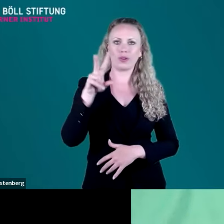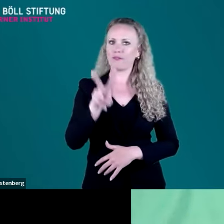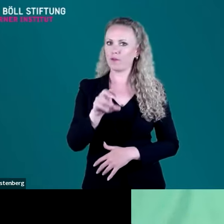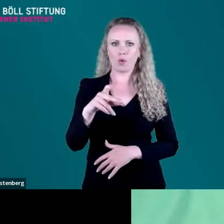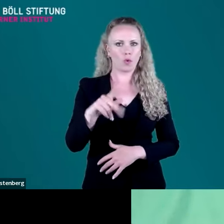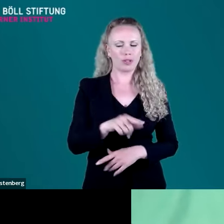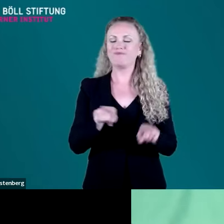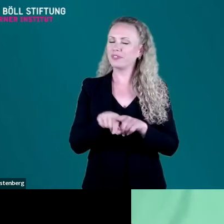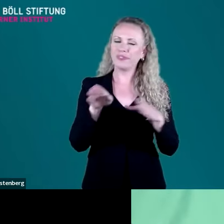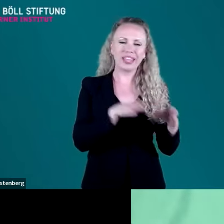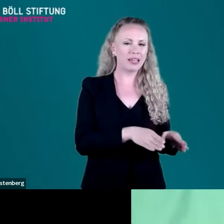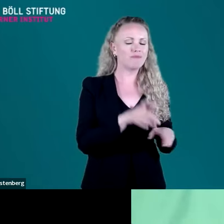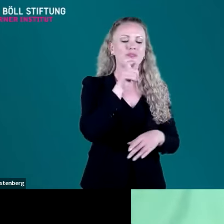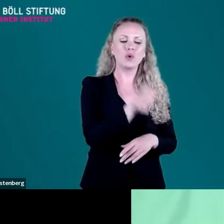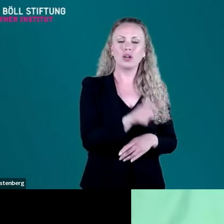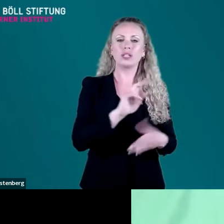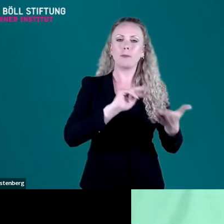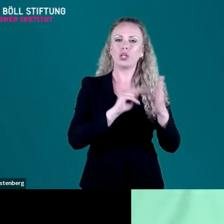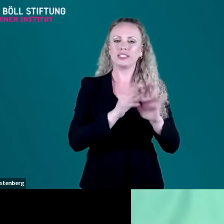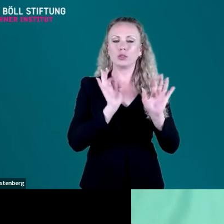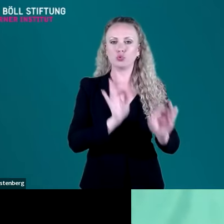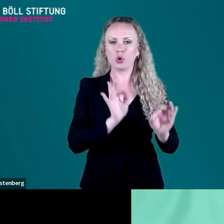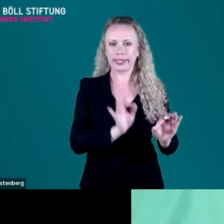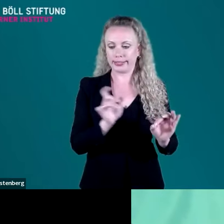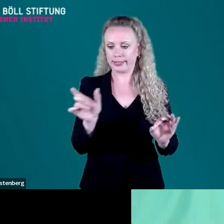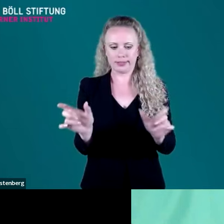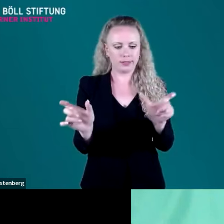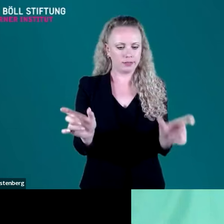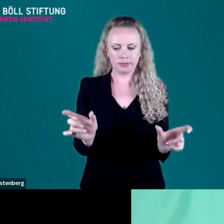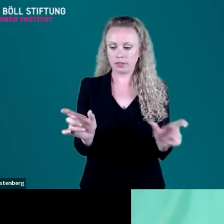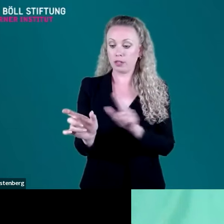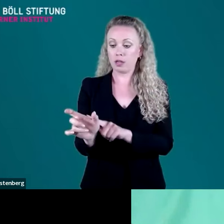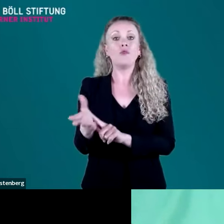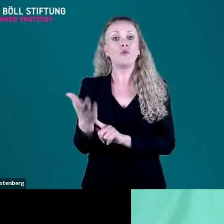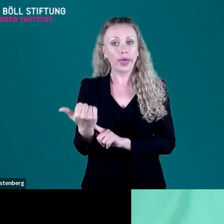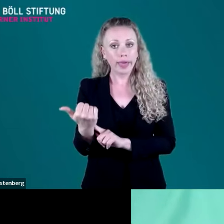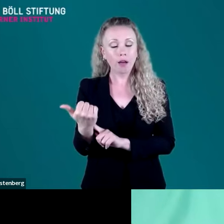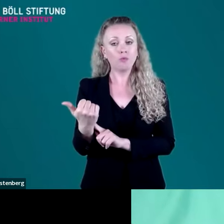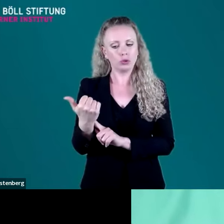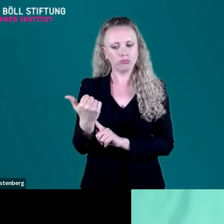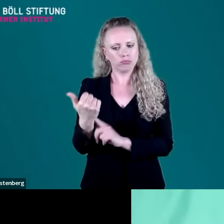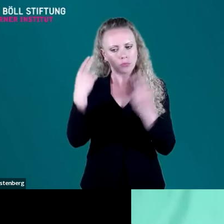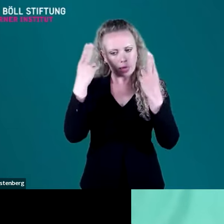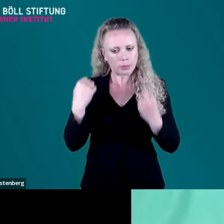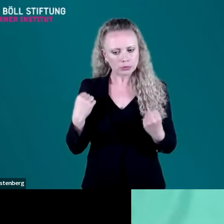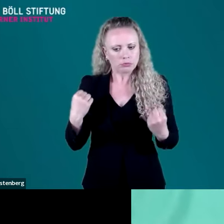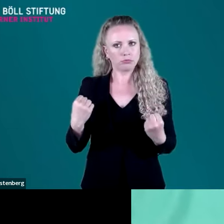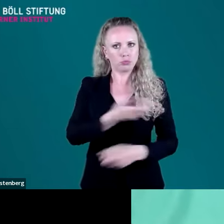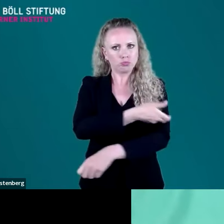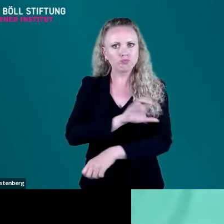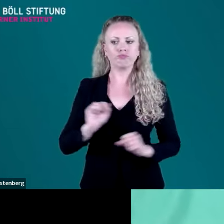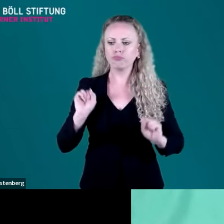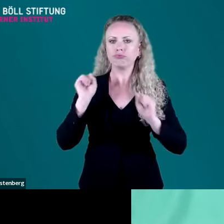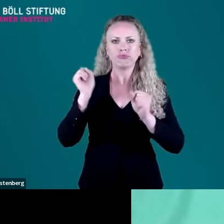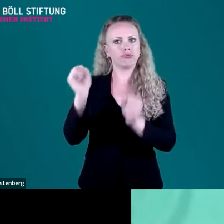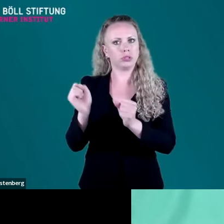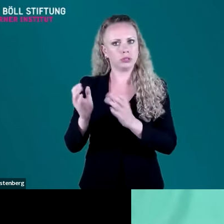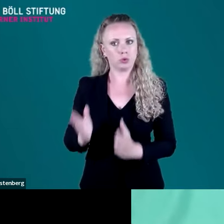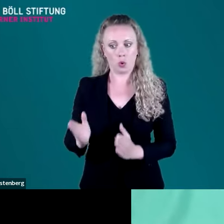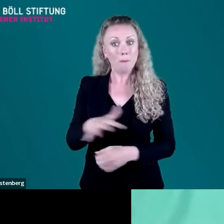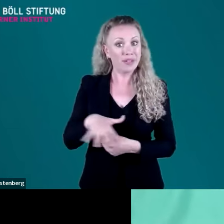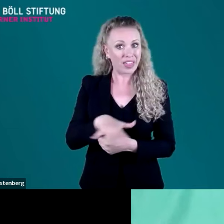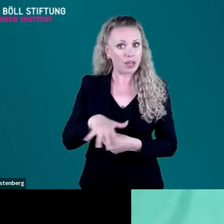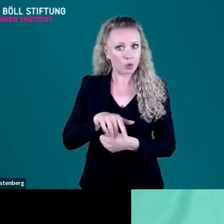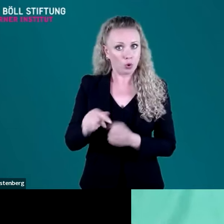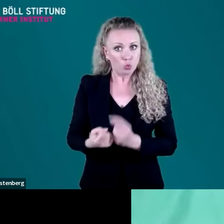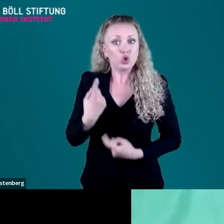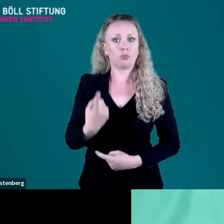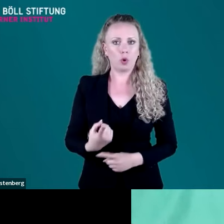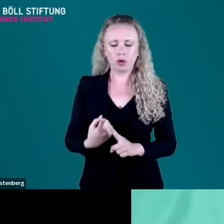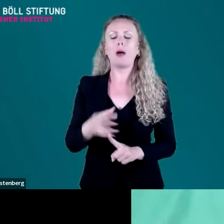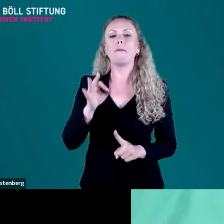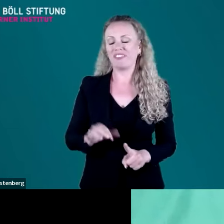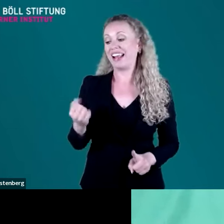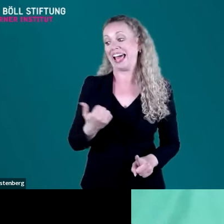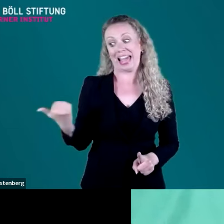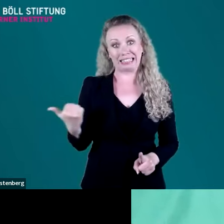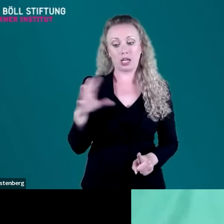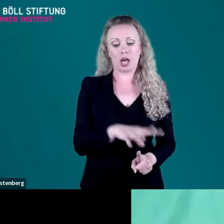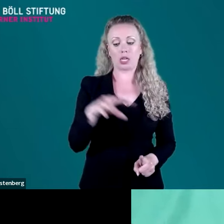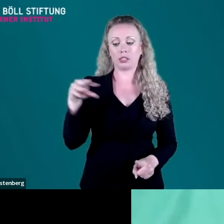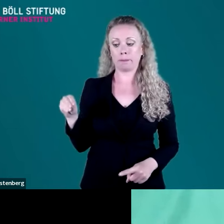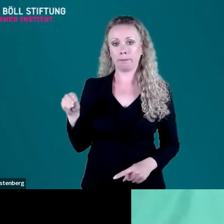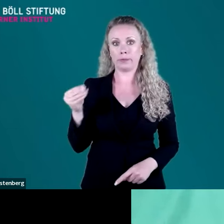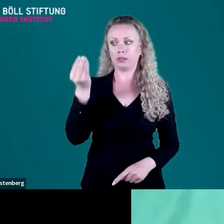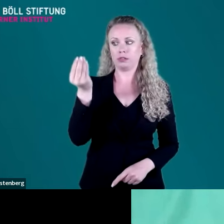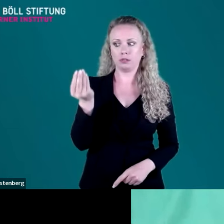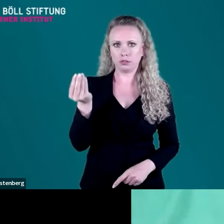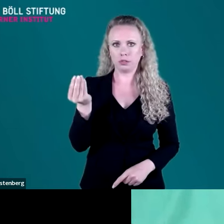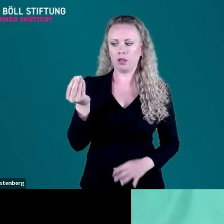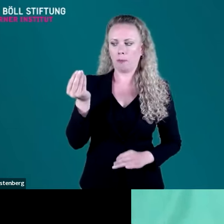ursprünglich ein Begriff gewesen, der aus der emanzipatorischen Bewegung kam und dann aber von Rechten übernommen wurde und jetzt gegen … mit einer neuen, ja, mit neuen Bezügen,